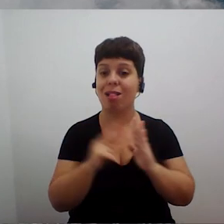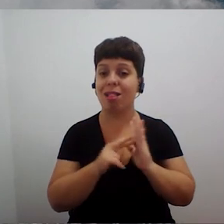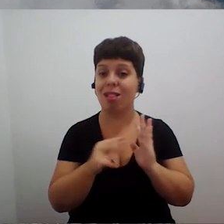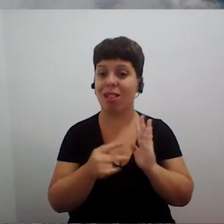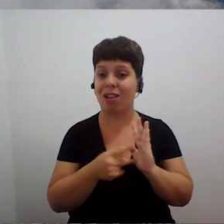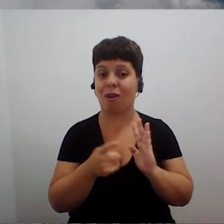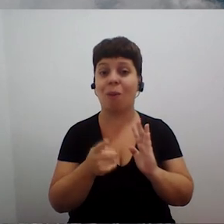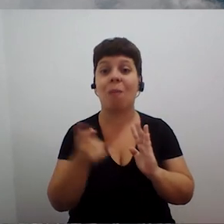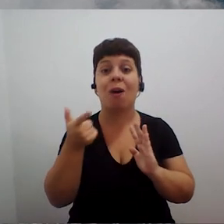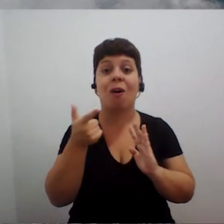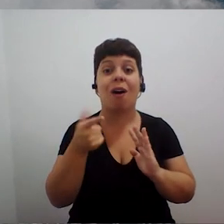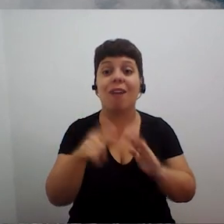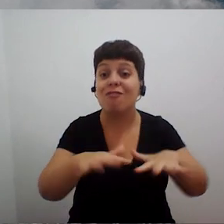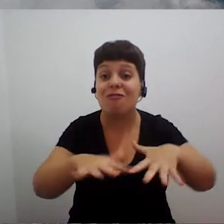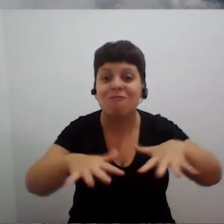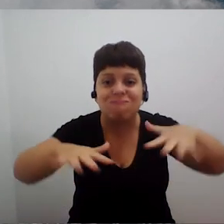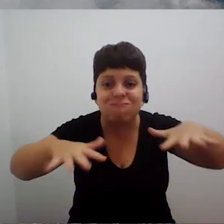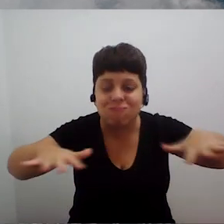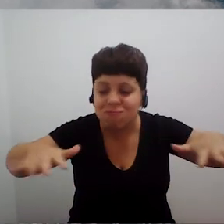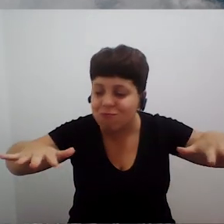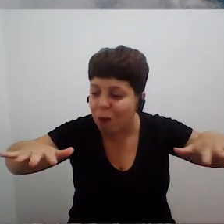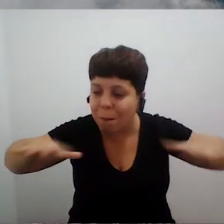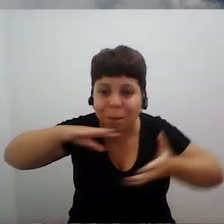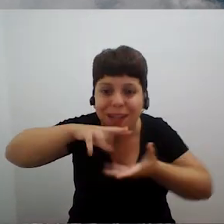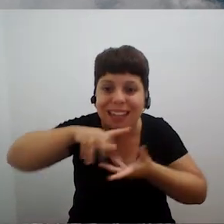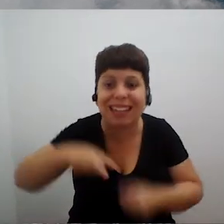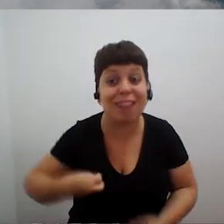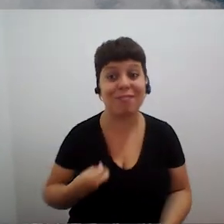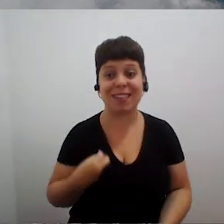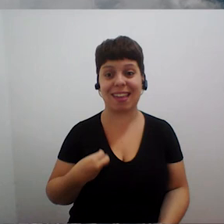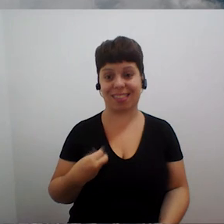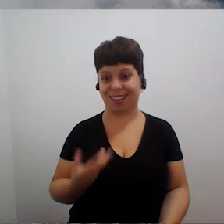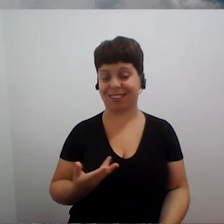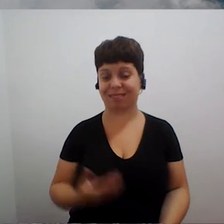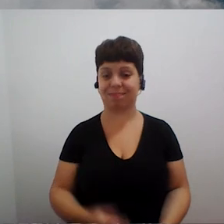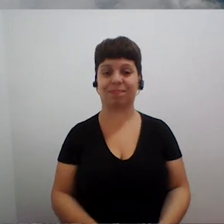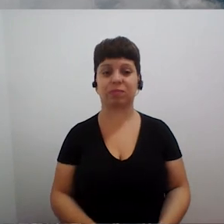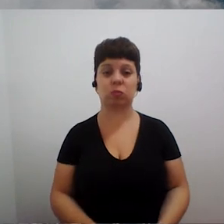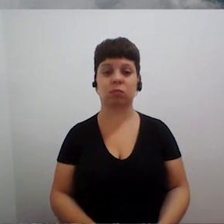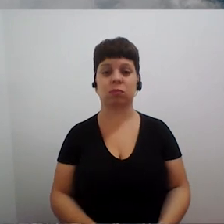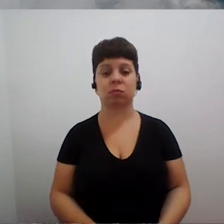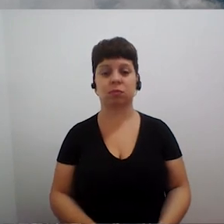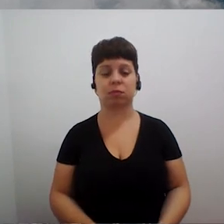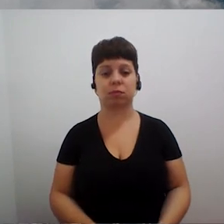totalidade da vida do planeta né, e consequentemente nós teremos então creio